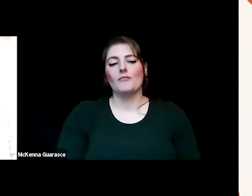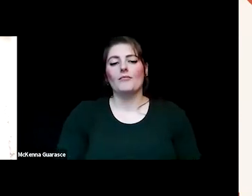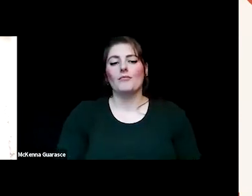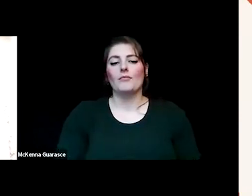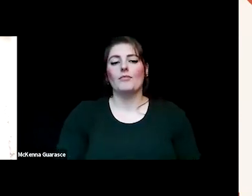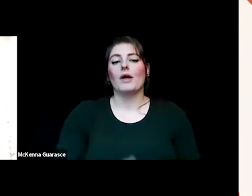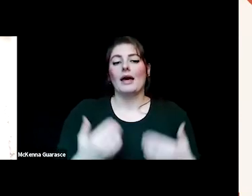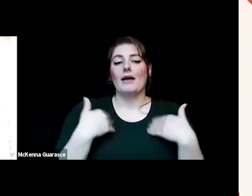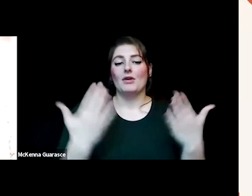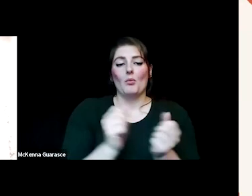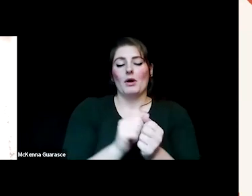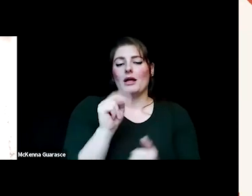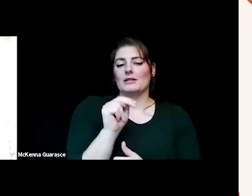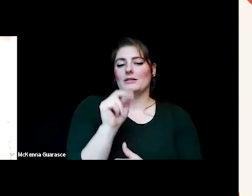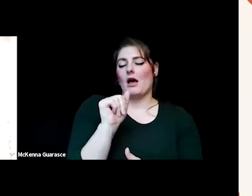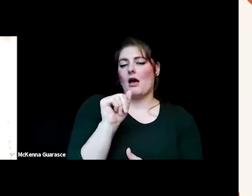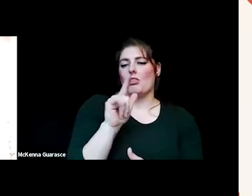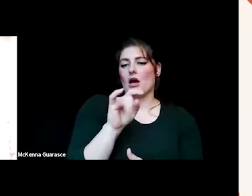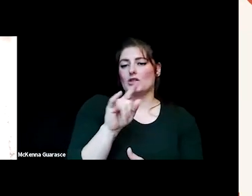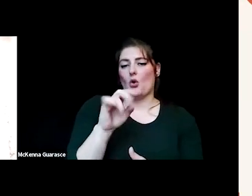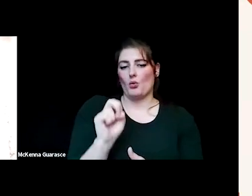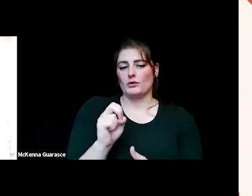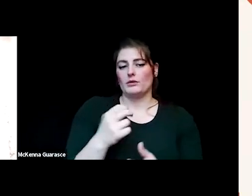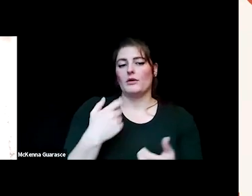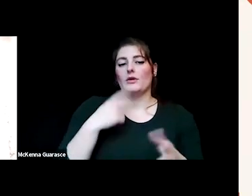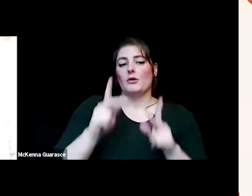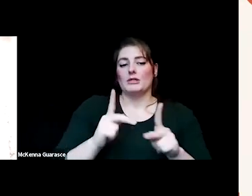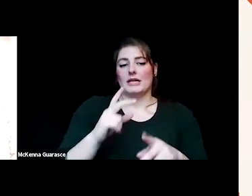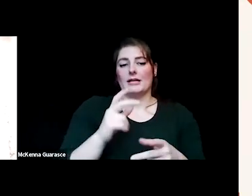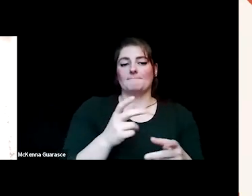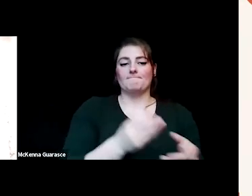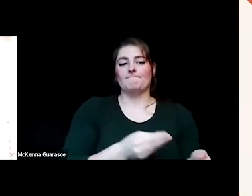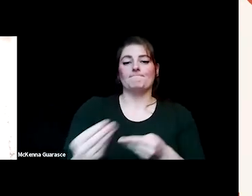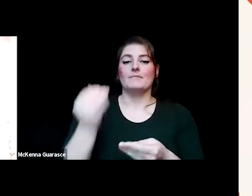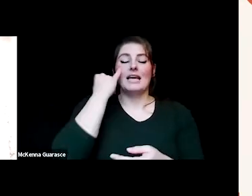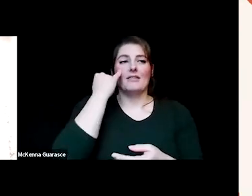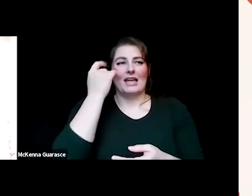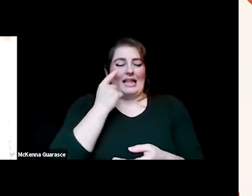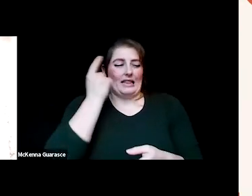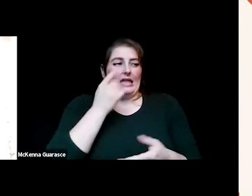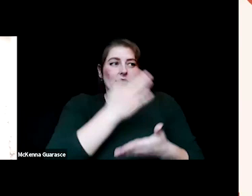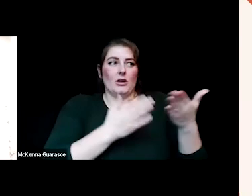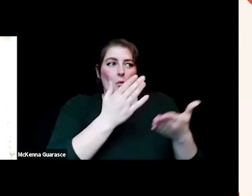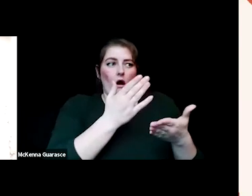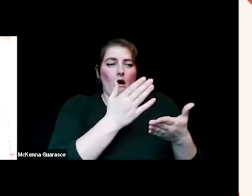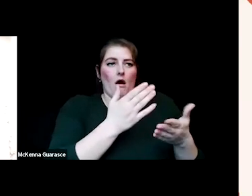una persona simplemente puede usarla si sospecha que alguien está sufriendo una sobredosis y siempre digo que la tomen,